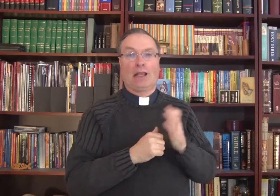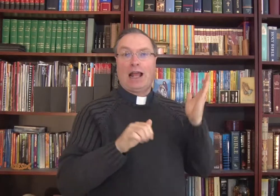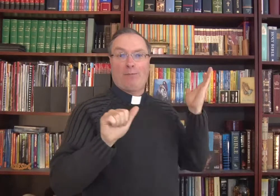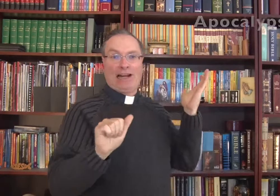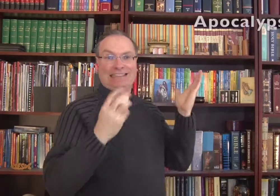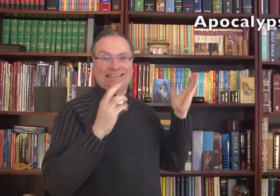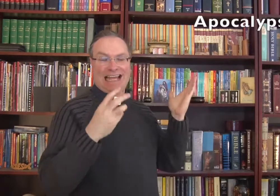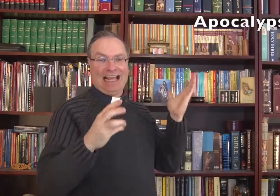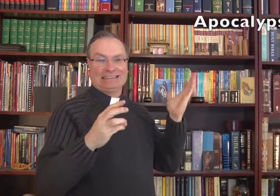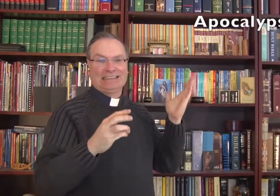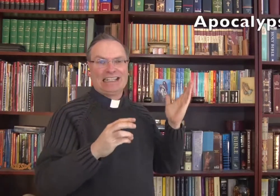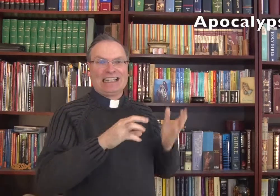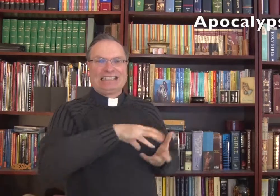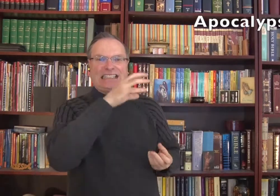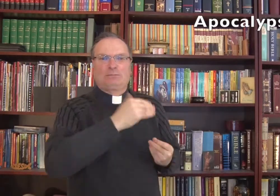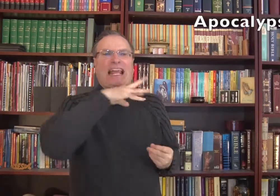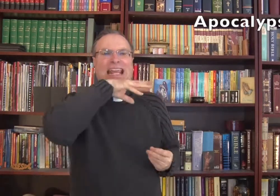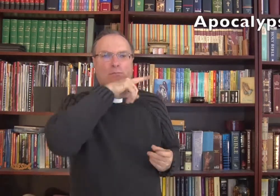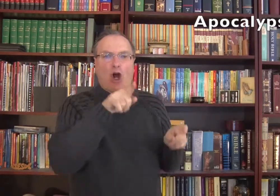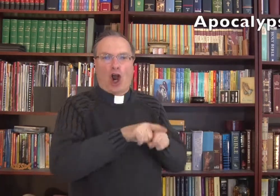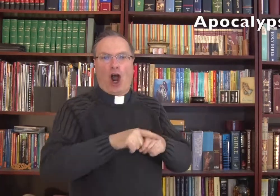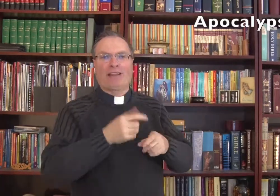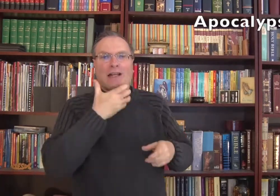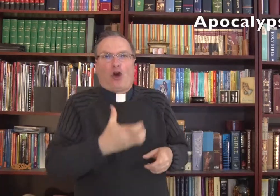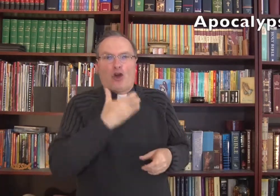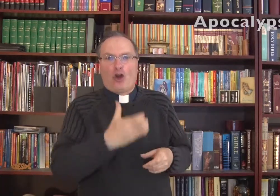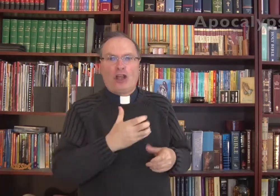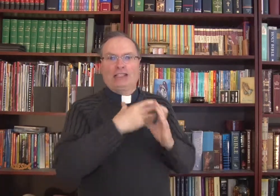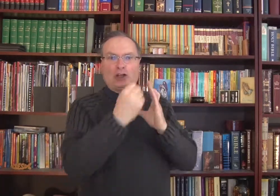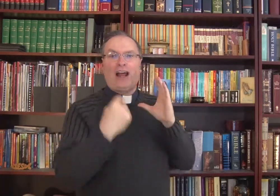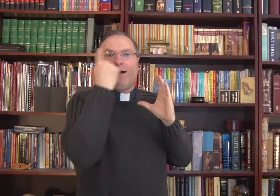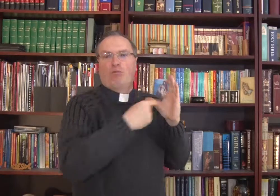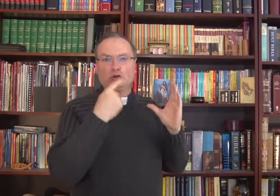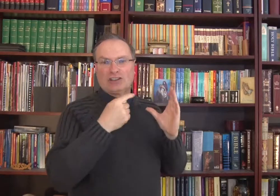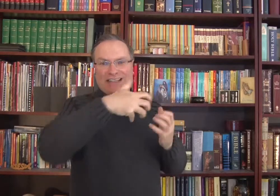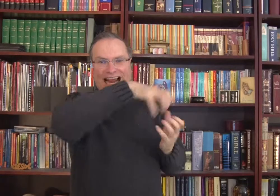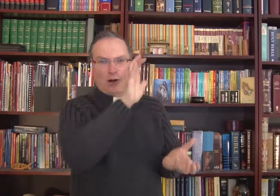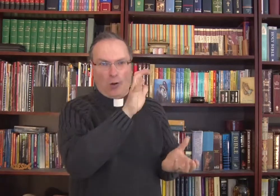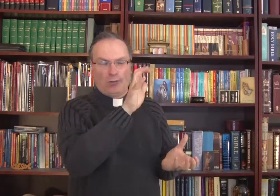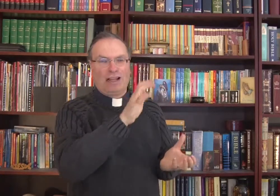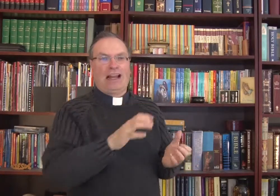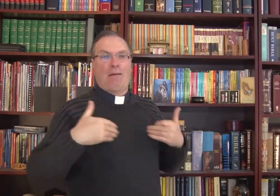Apocalypse 16 Les esprits impurs comme des grenouilles qui sortait des bouches du dragon, de la bête